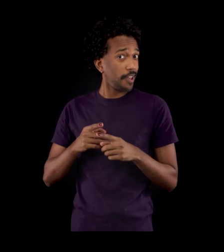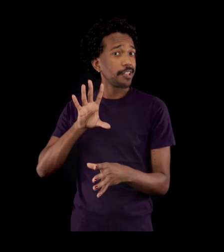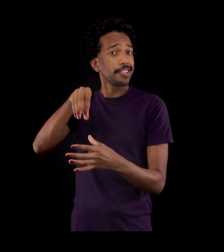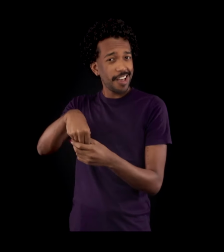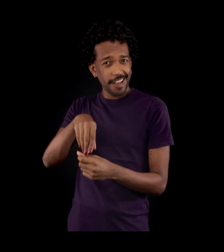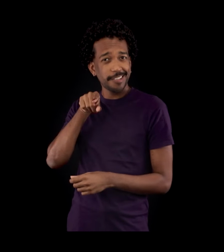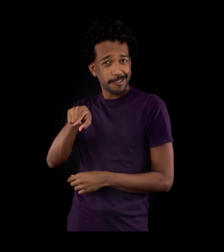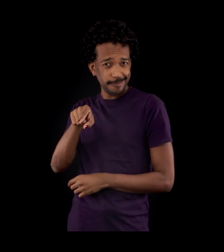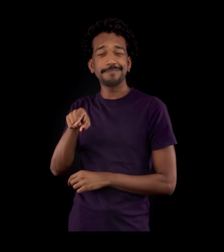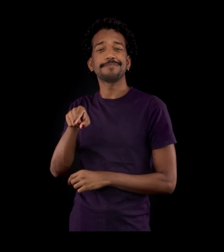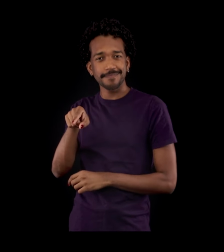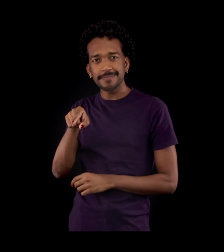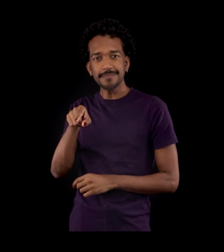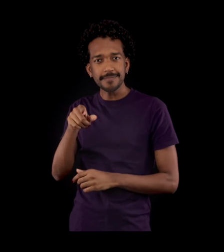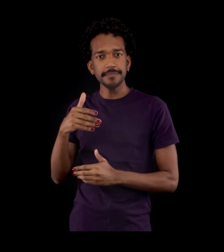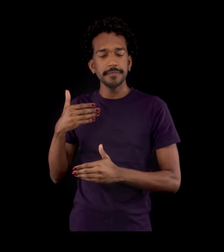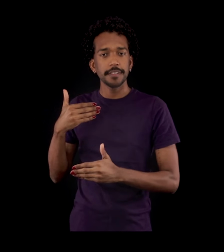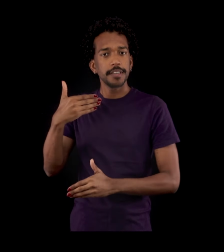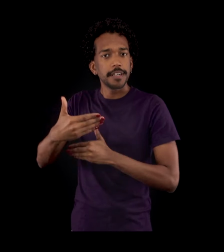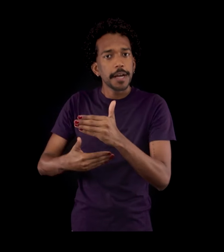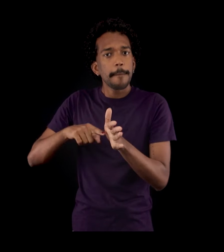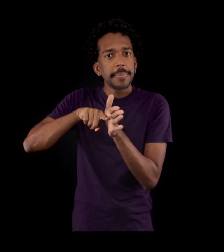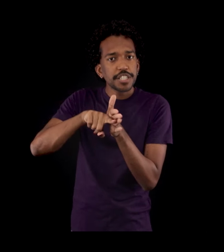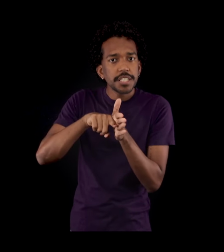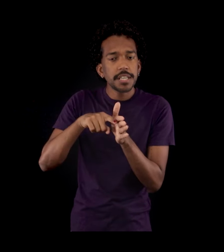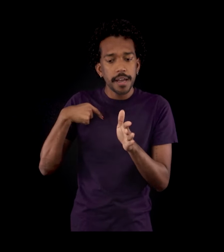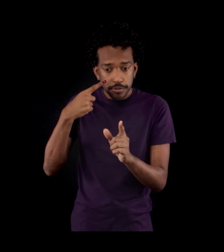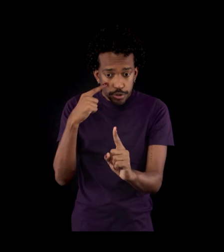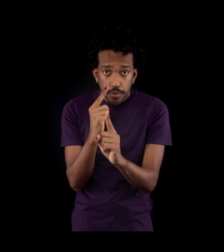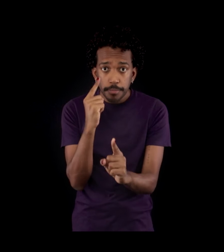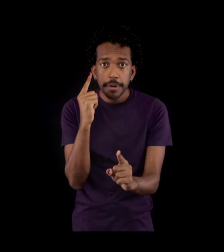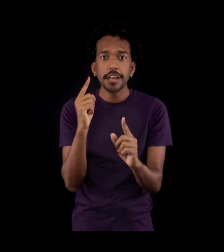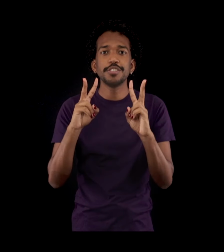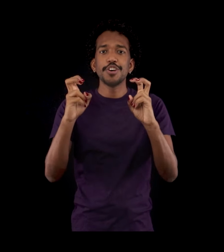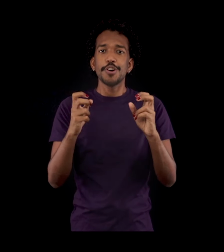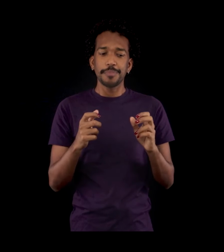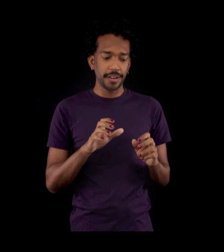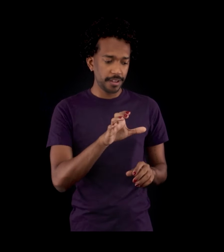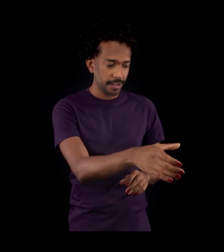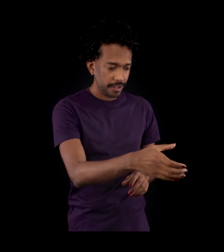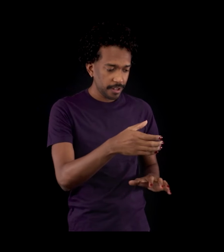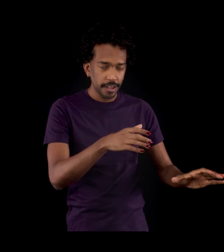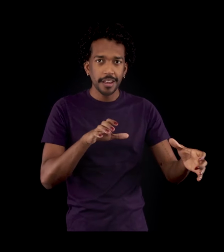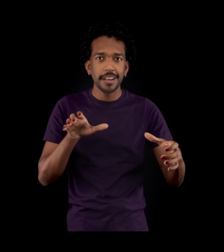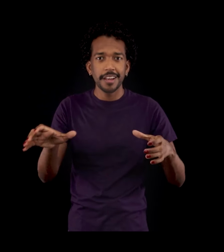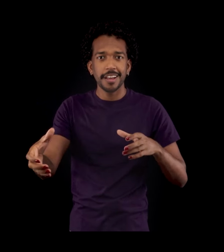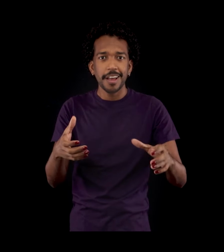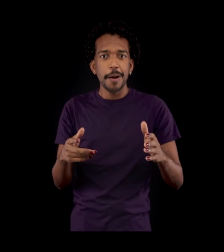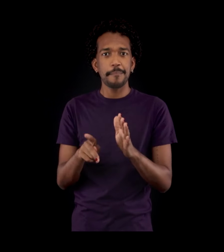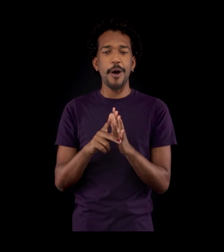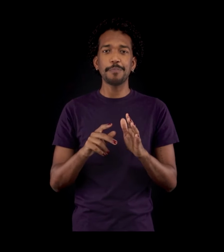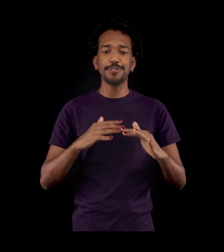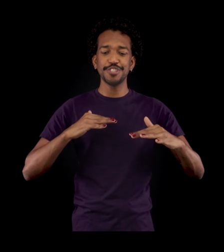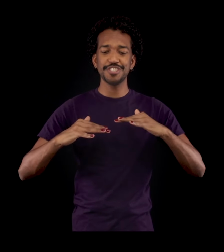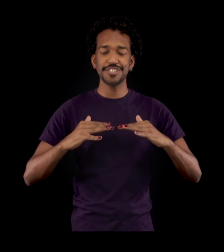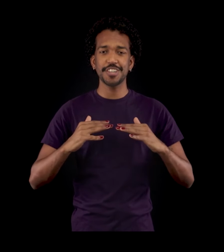porque nessa pesquisa fui descobrir que os gestos do cotidiano, que essas danças do cotidiano